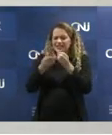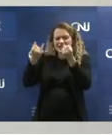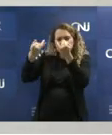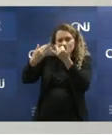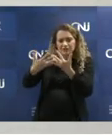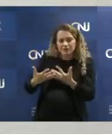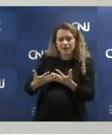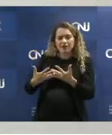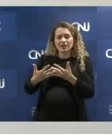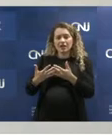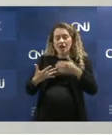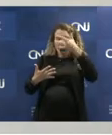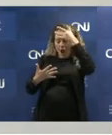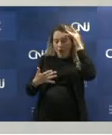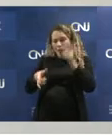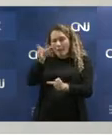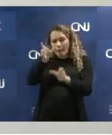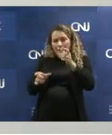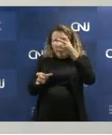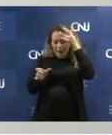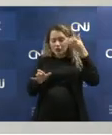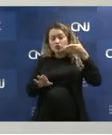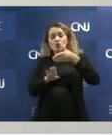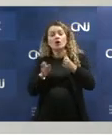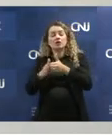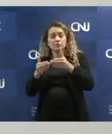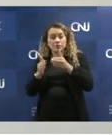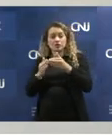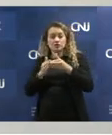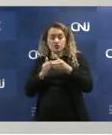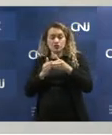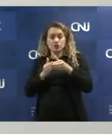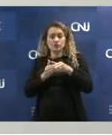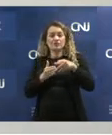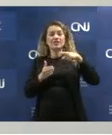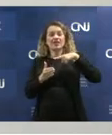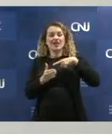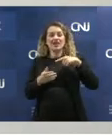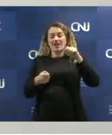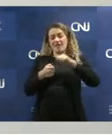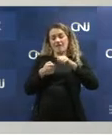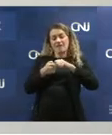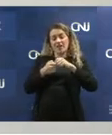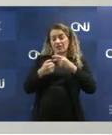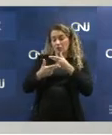de que o magistrado aqui requerido tenha incorrido em conduta insidiosa